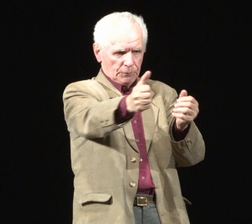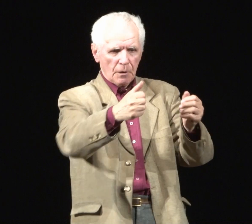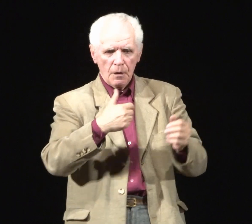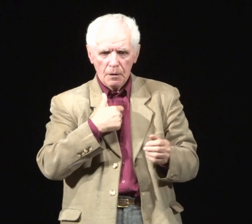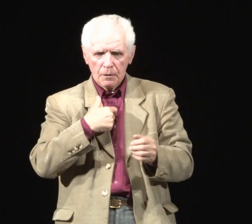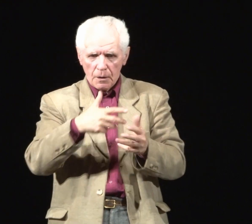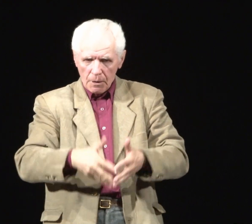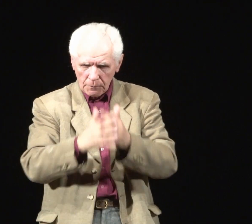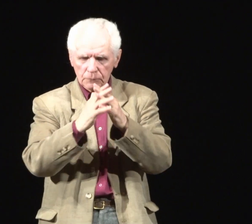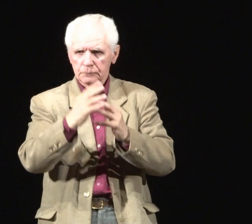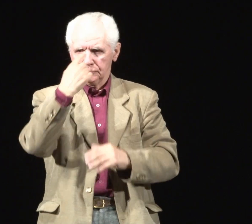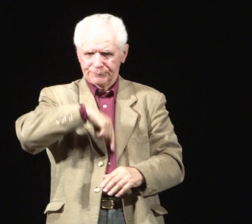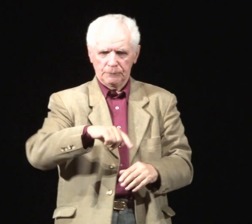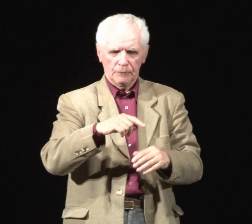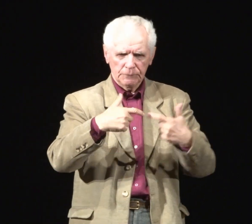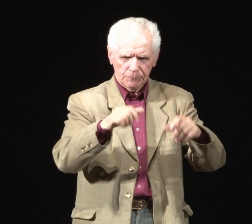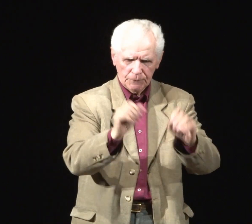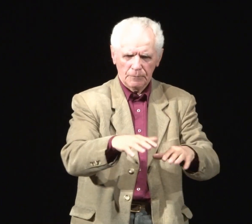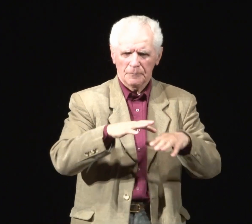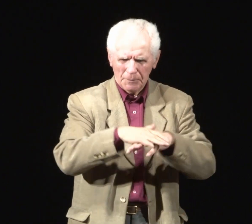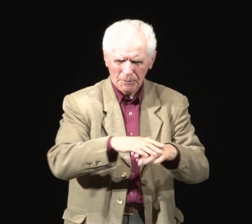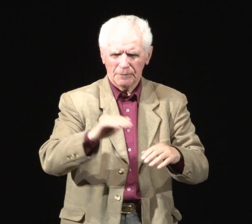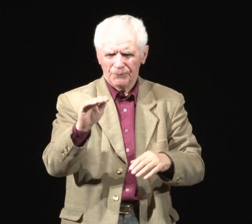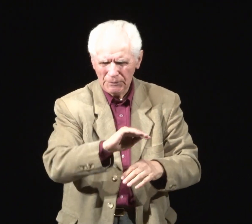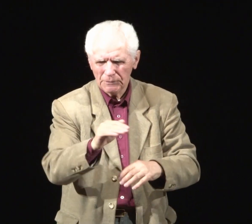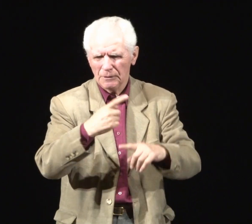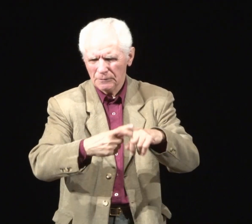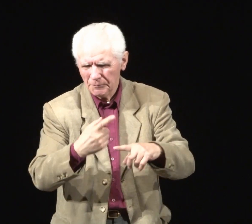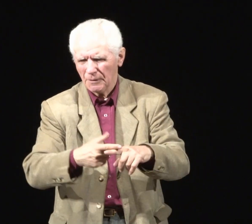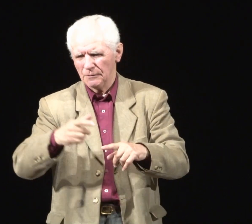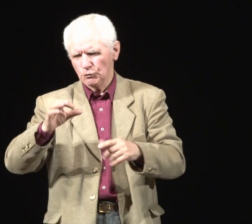А мне пришлось сдавать математику, физику, химию, писать сочинение